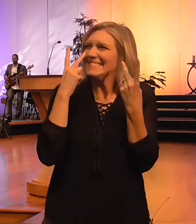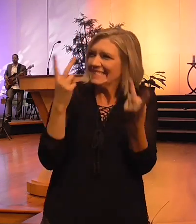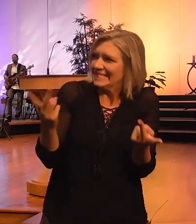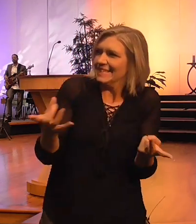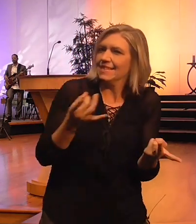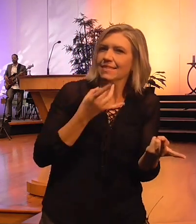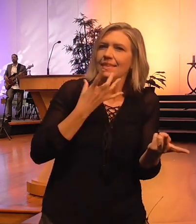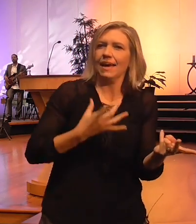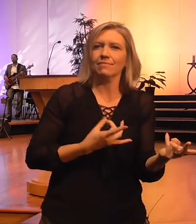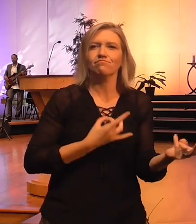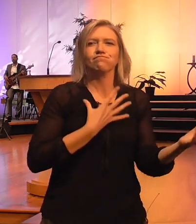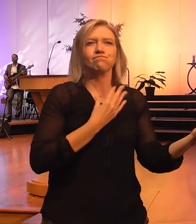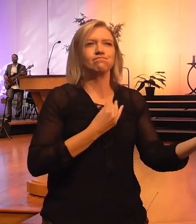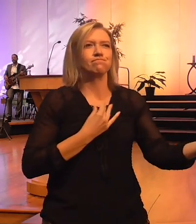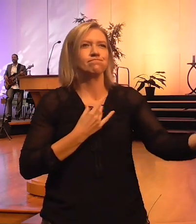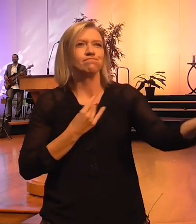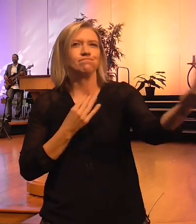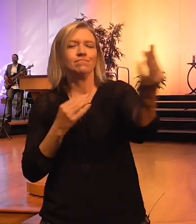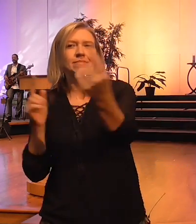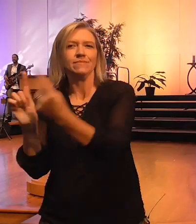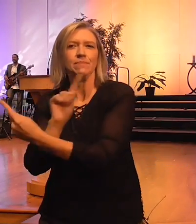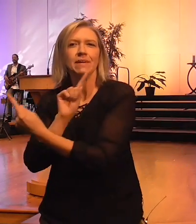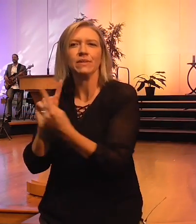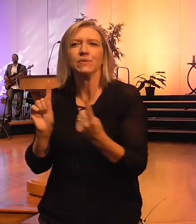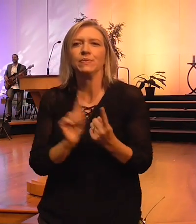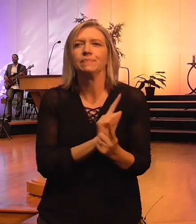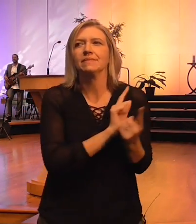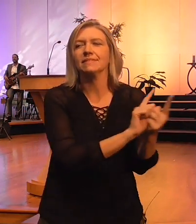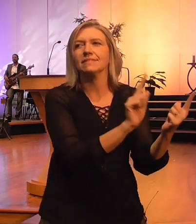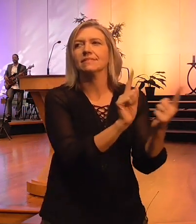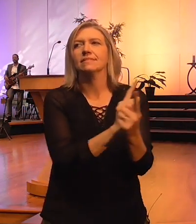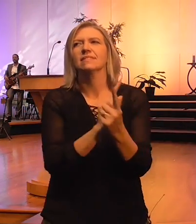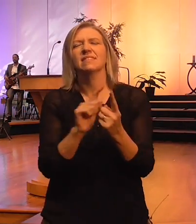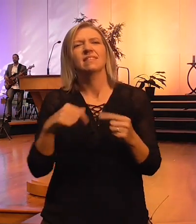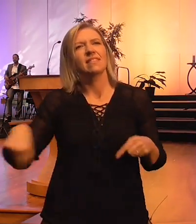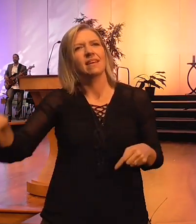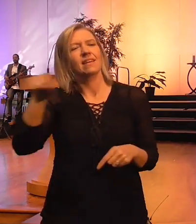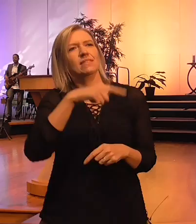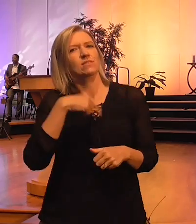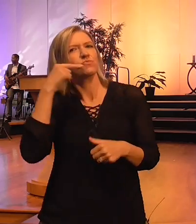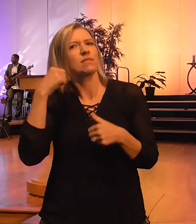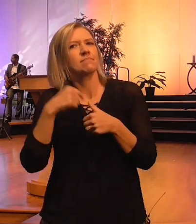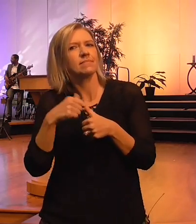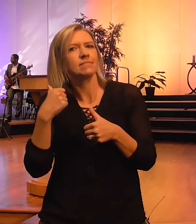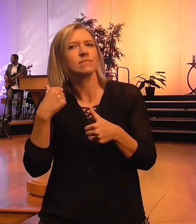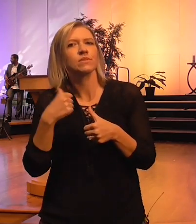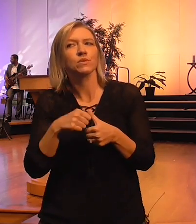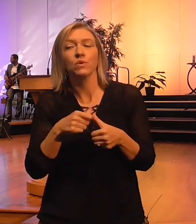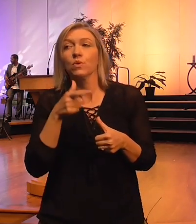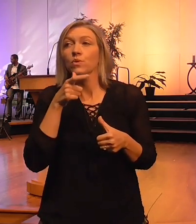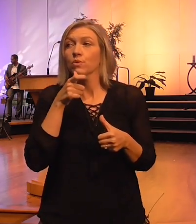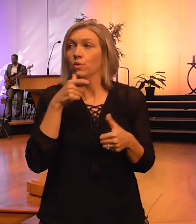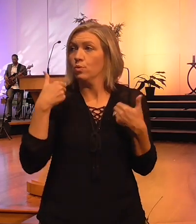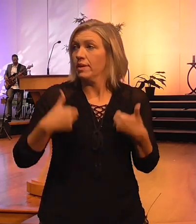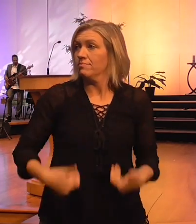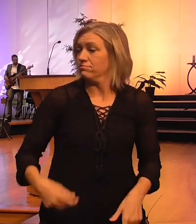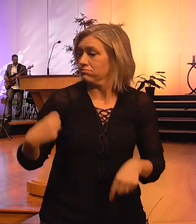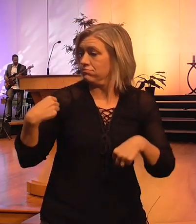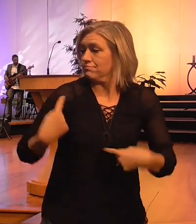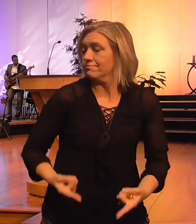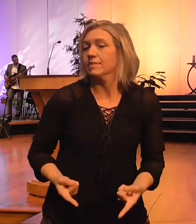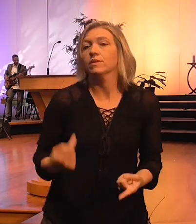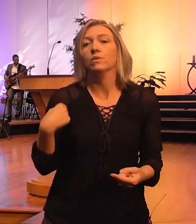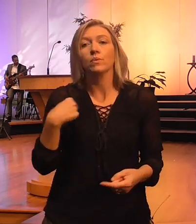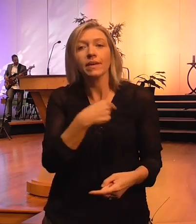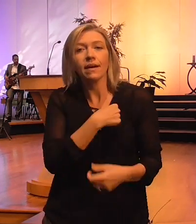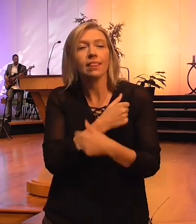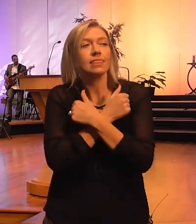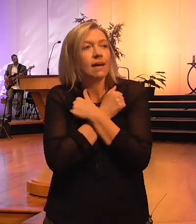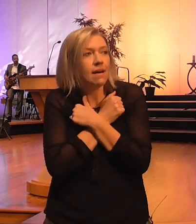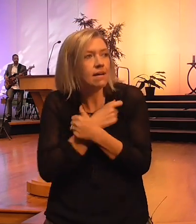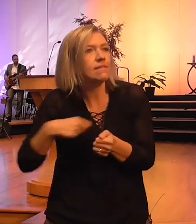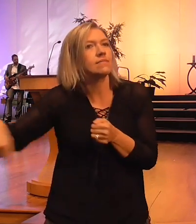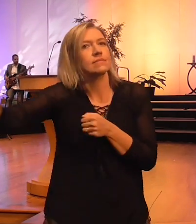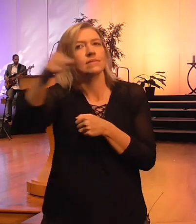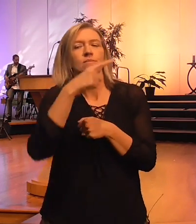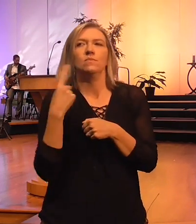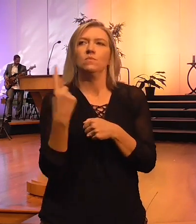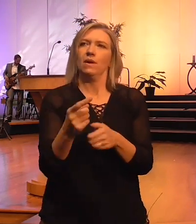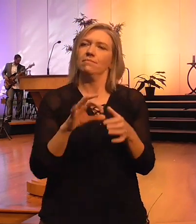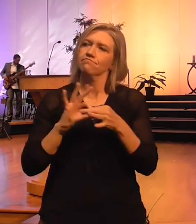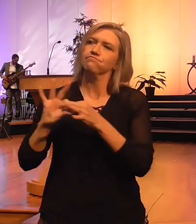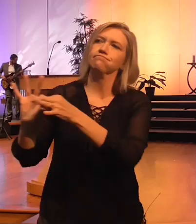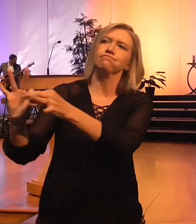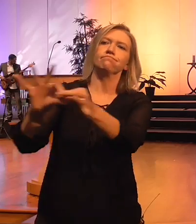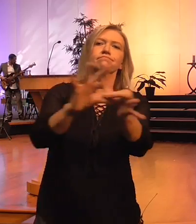vean la luz, todos aquí, nos permitimos recordar quiénes somos. hemos llegado a ser somos amor somos una